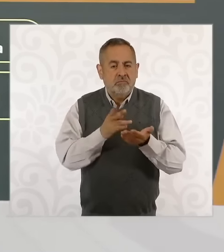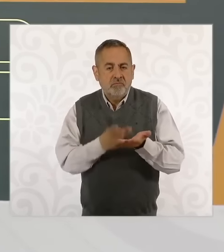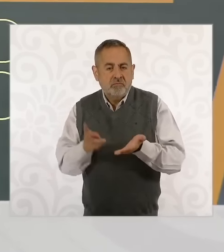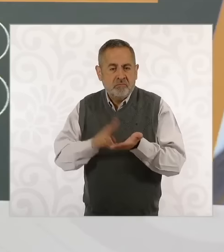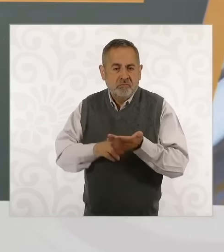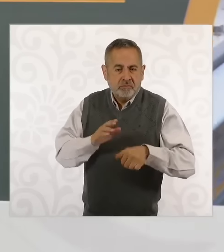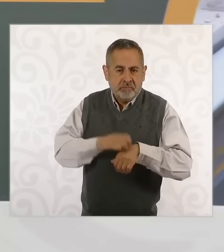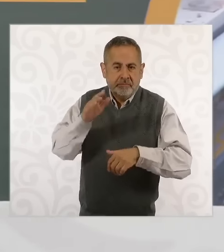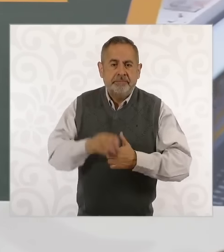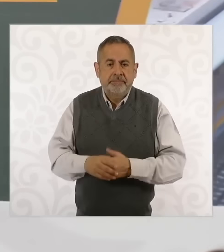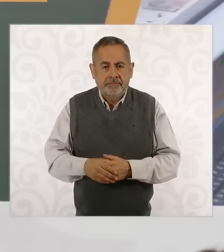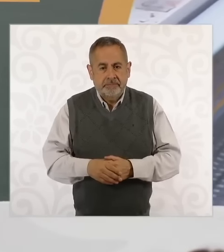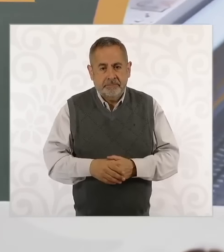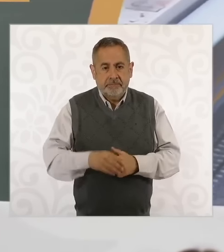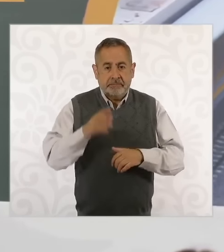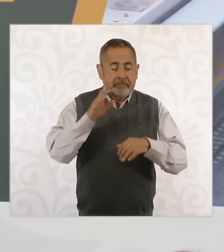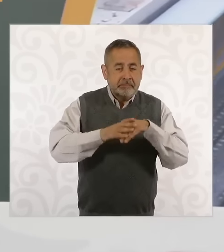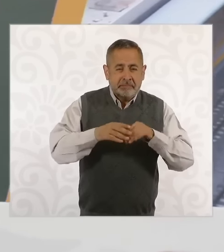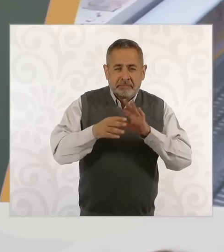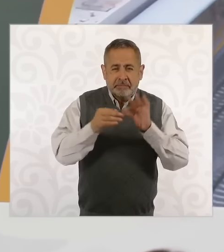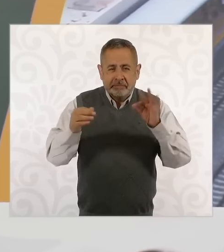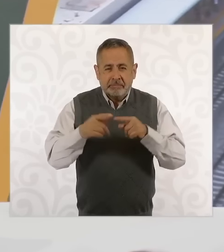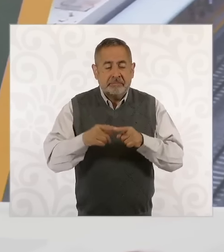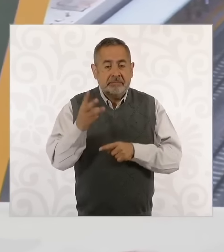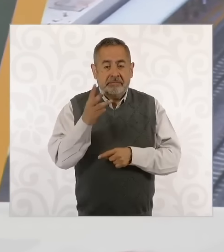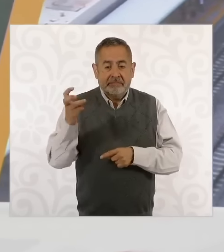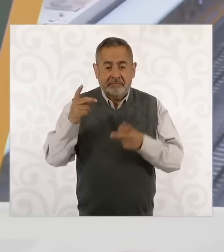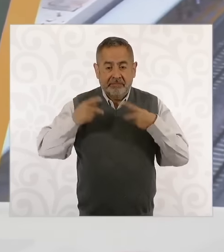las configuraciones de largo itinerario son de 300 pasajeros y de corto itinerario son de